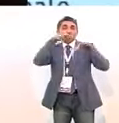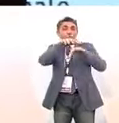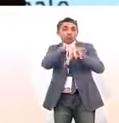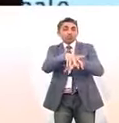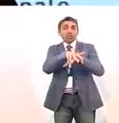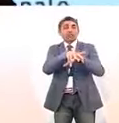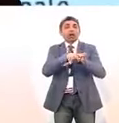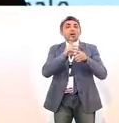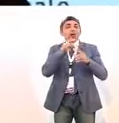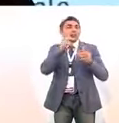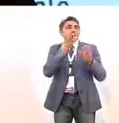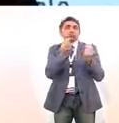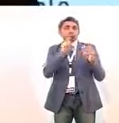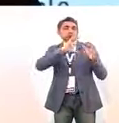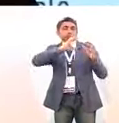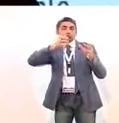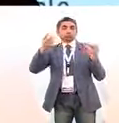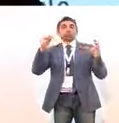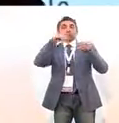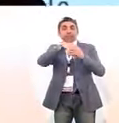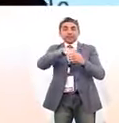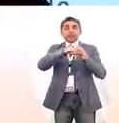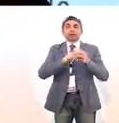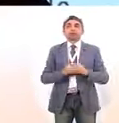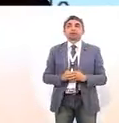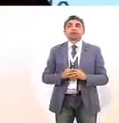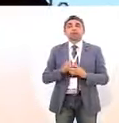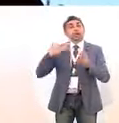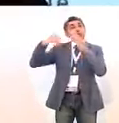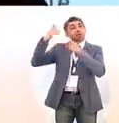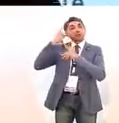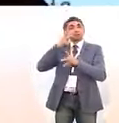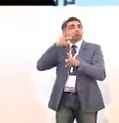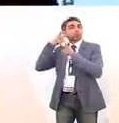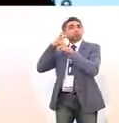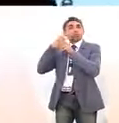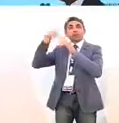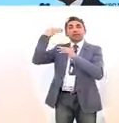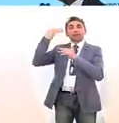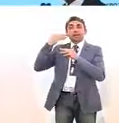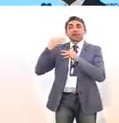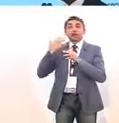plurale. Aggiungo: nessun insulto del passato per me costituisce ragione per mettere dei